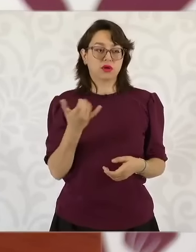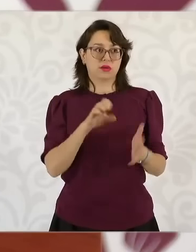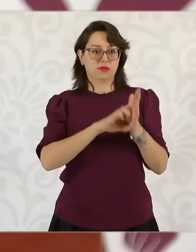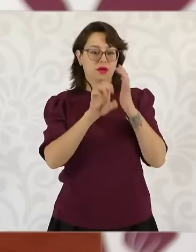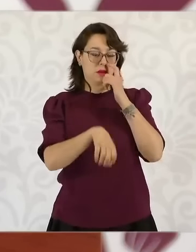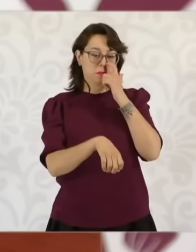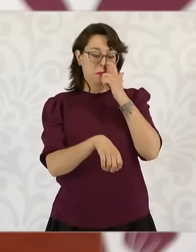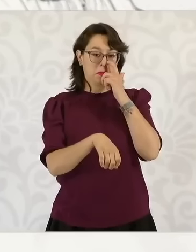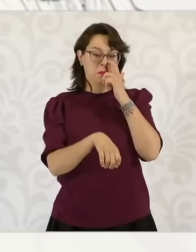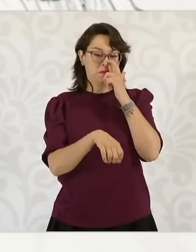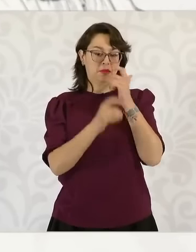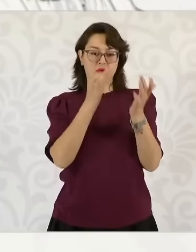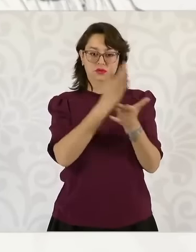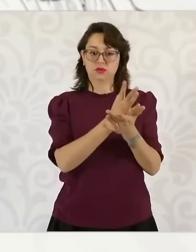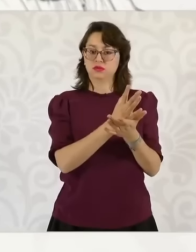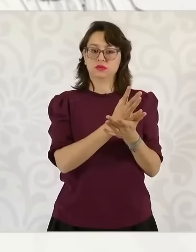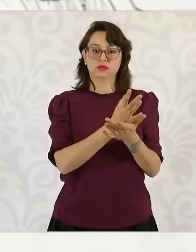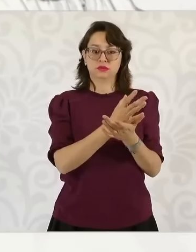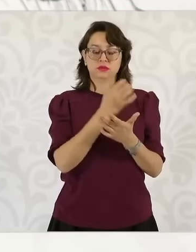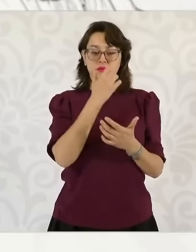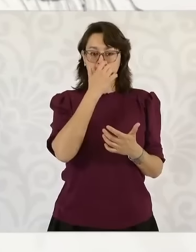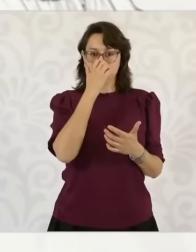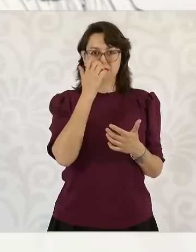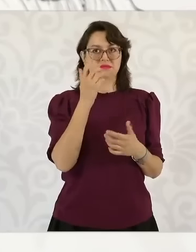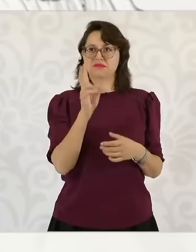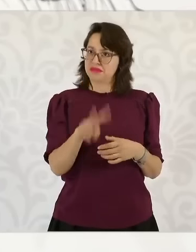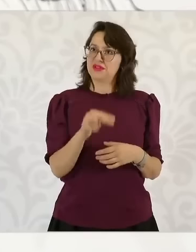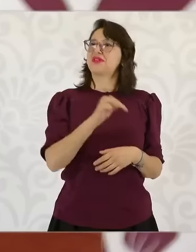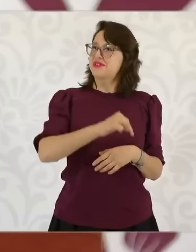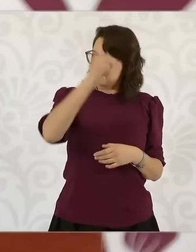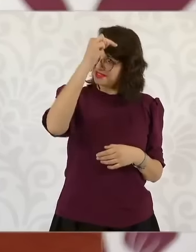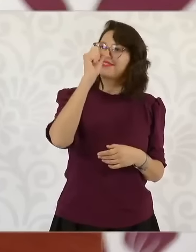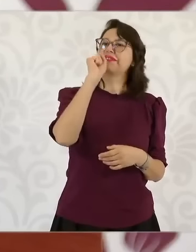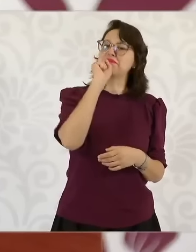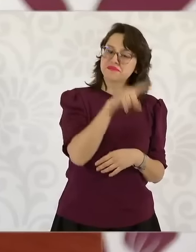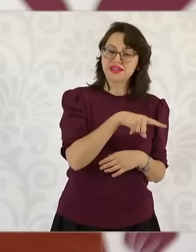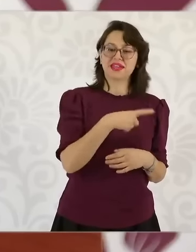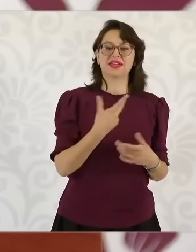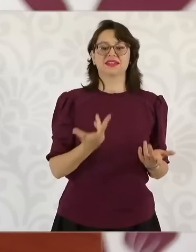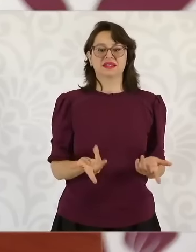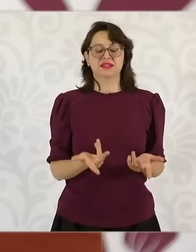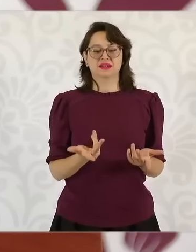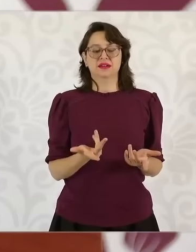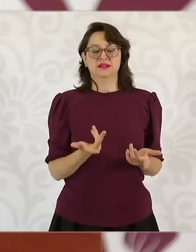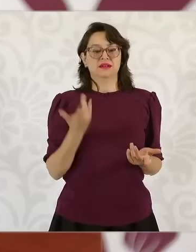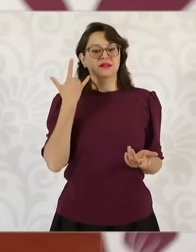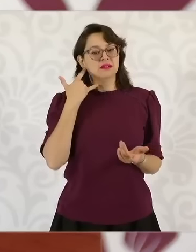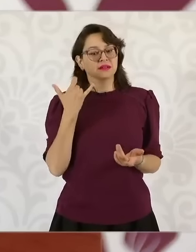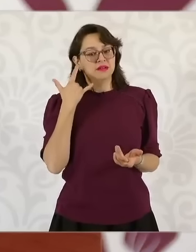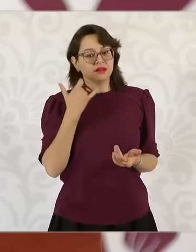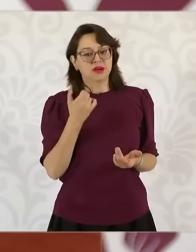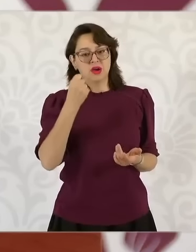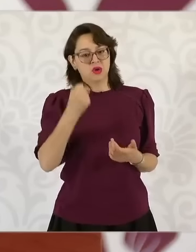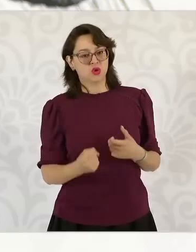no solamente bueno sur y norte porque en el norte de california pues hay también una historia muy